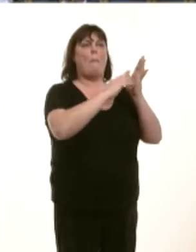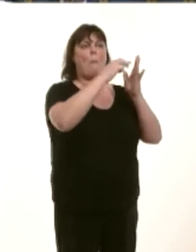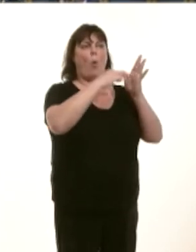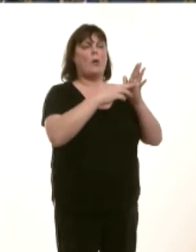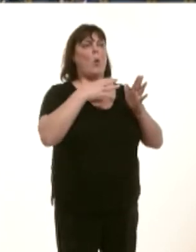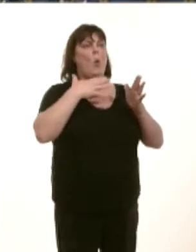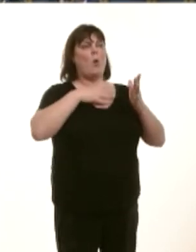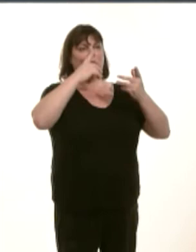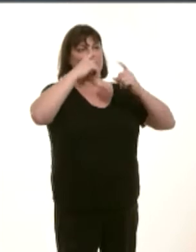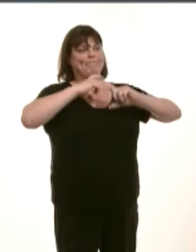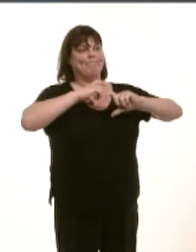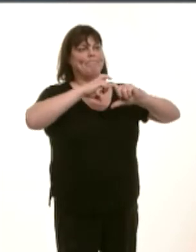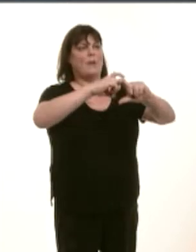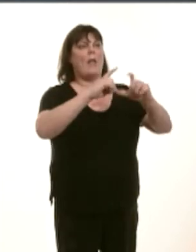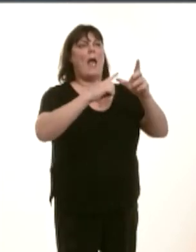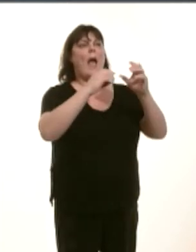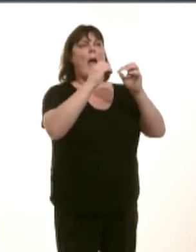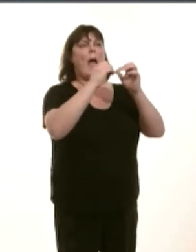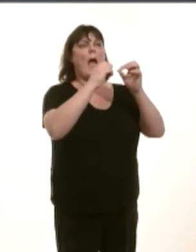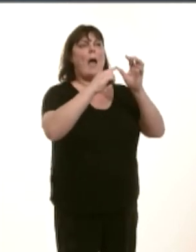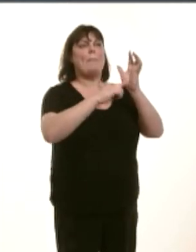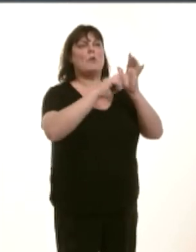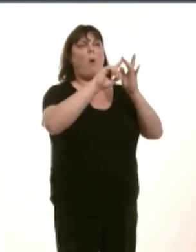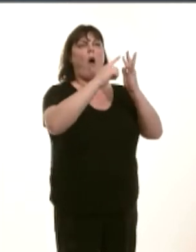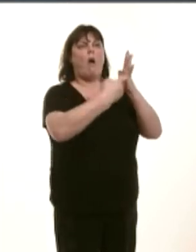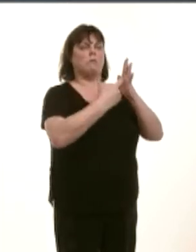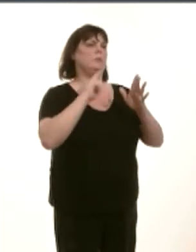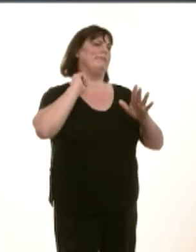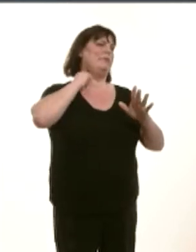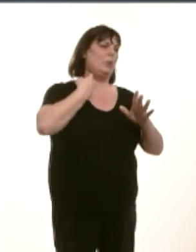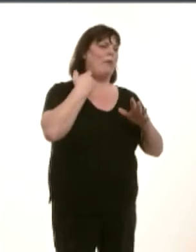siawns ei bod yn flaenoriaeth i Gymru gyfan hefyd o ran peidio ‚ cholliír lefi. Rwan,